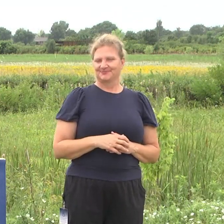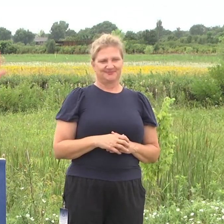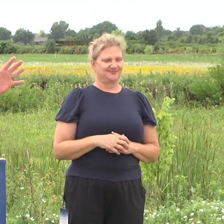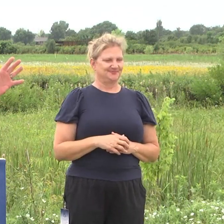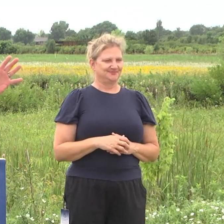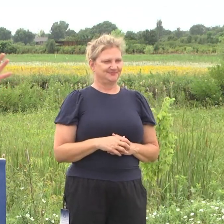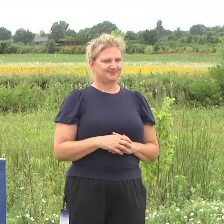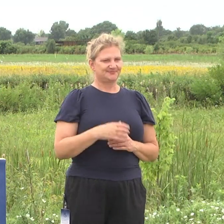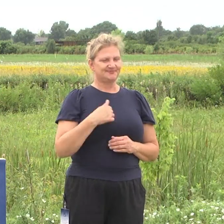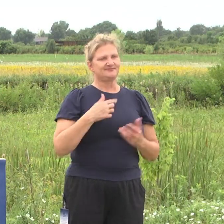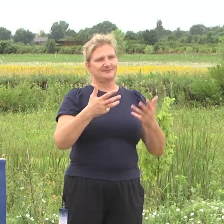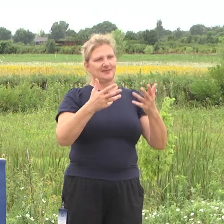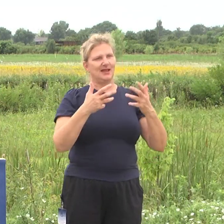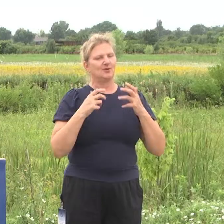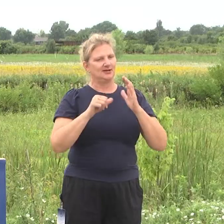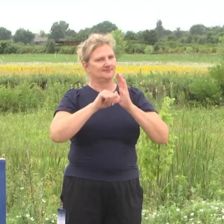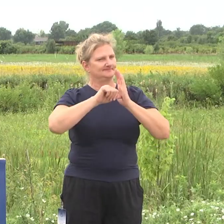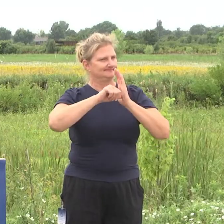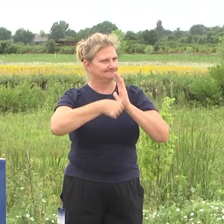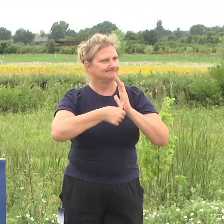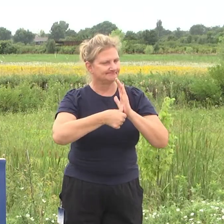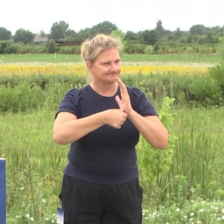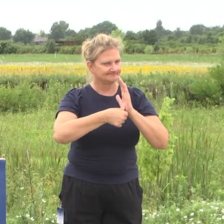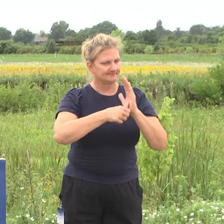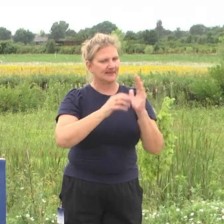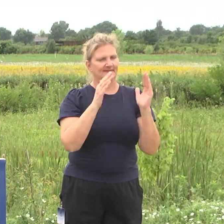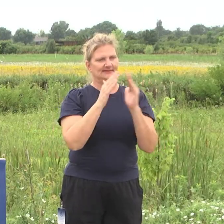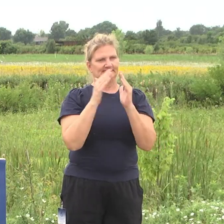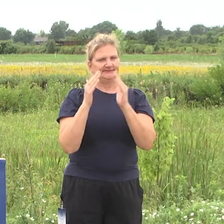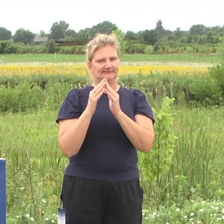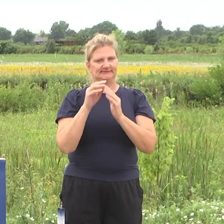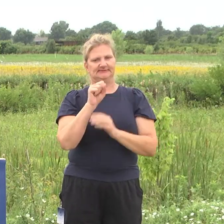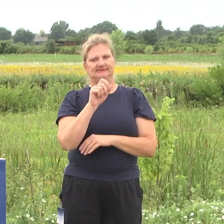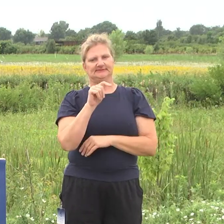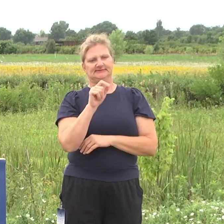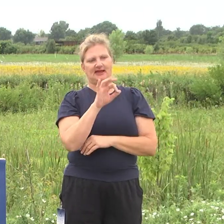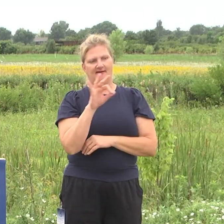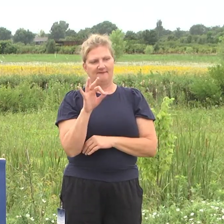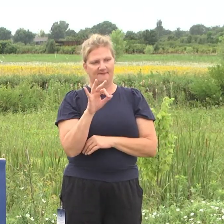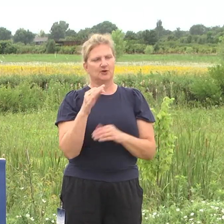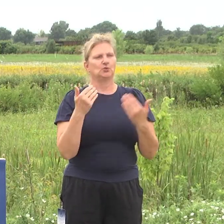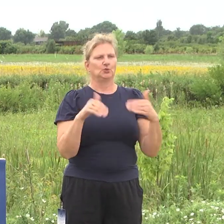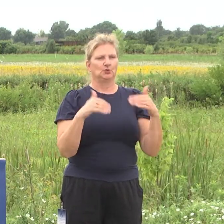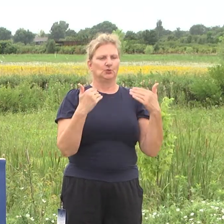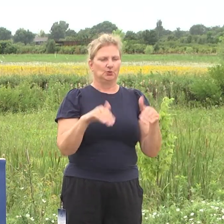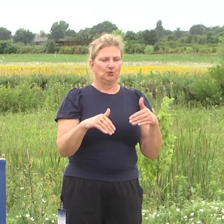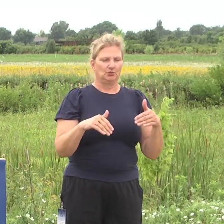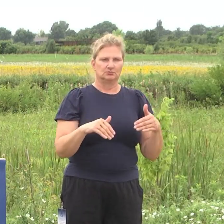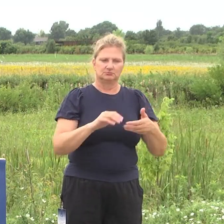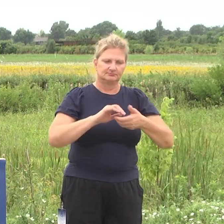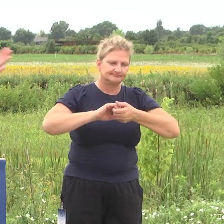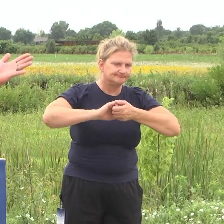reiterar mi agradecimiento a todo el personal municipal; ha sido fabuloso trabajar con ellos, incluyendo a RDG Architects y